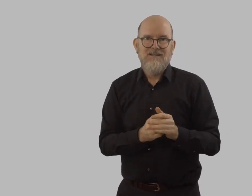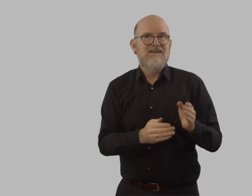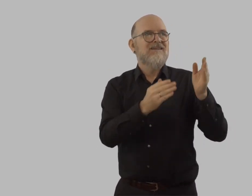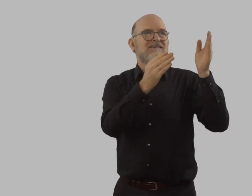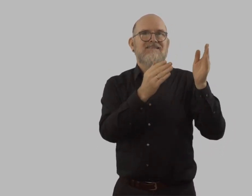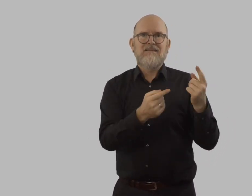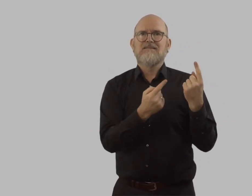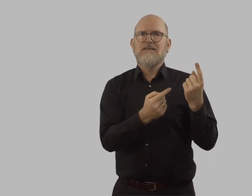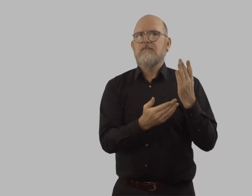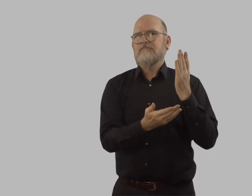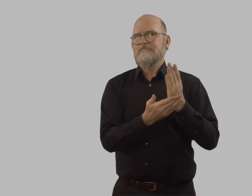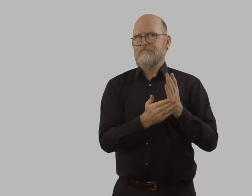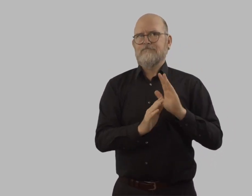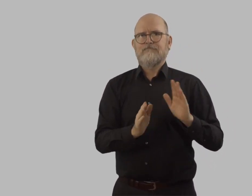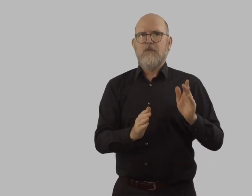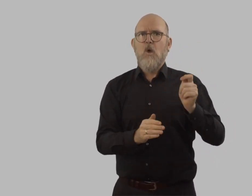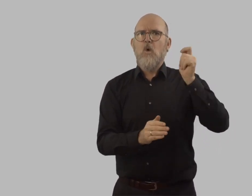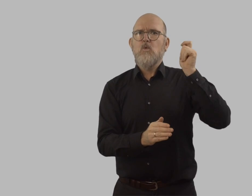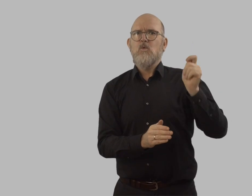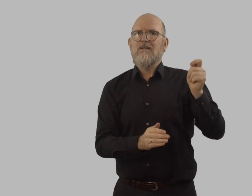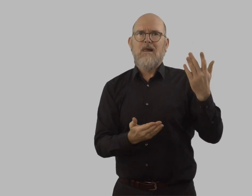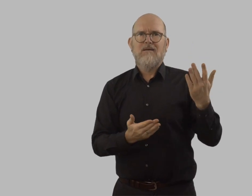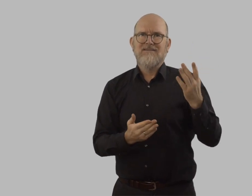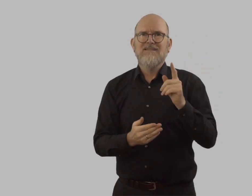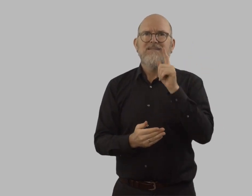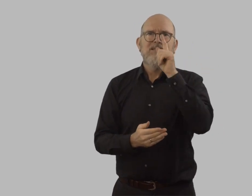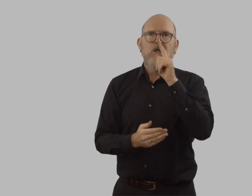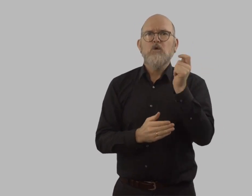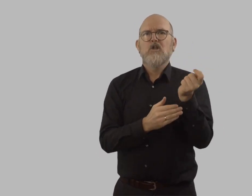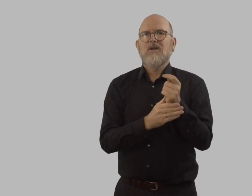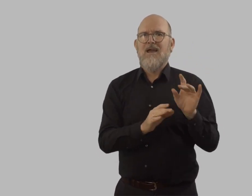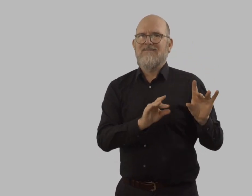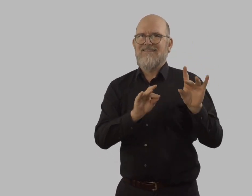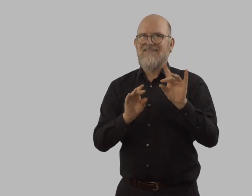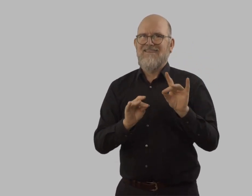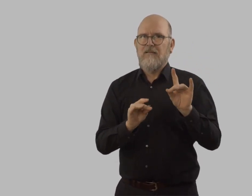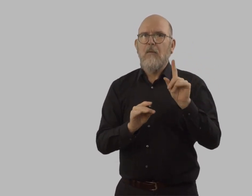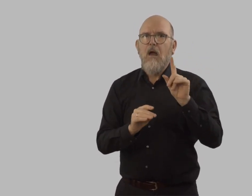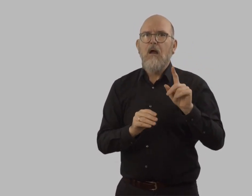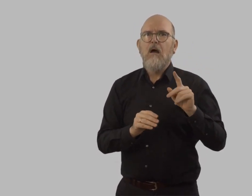Dass Loos ein verurteilter Sexualstraftäter war,